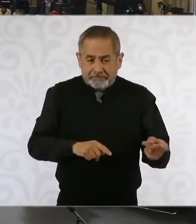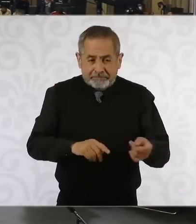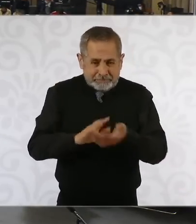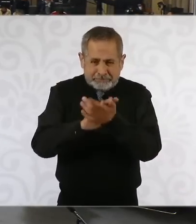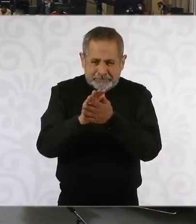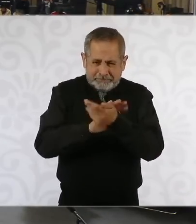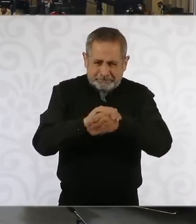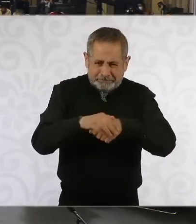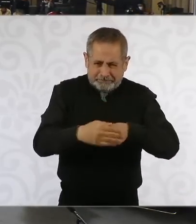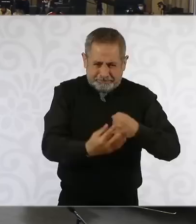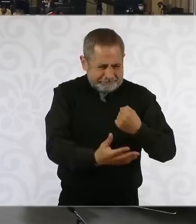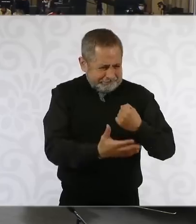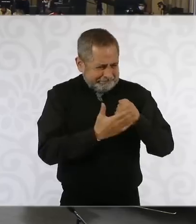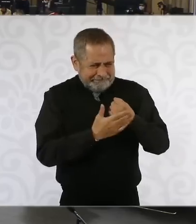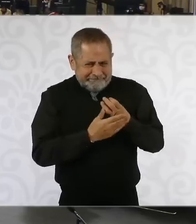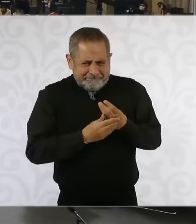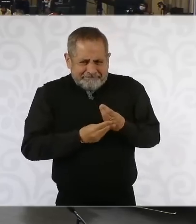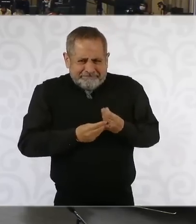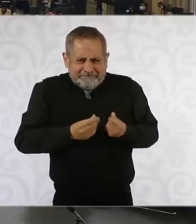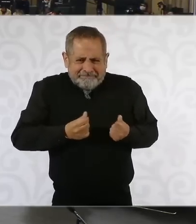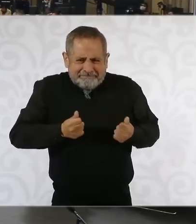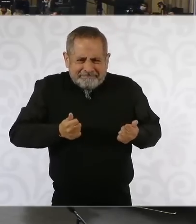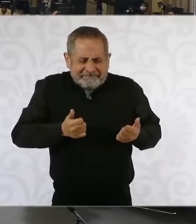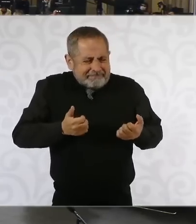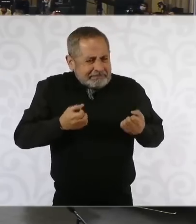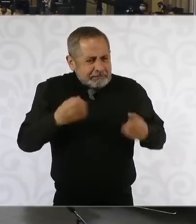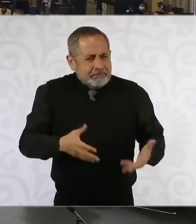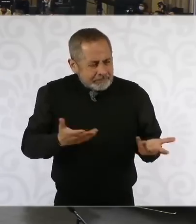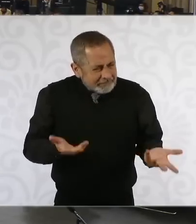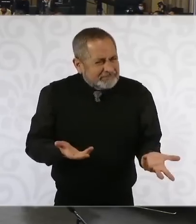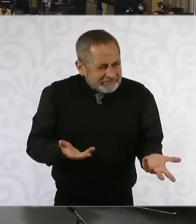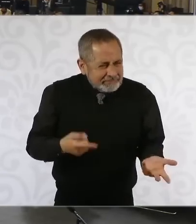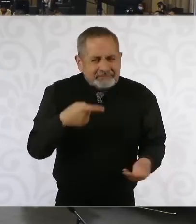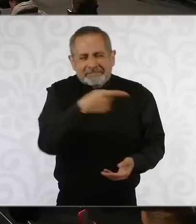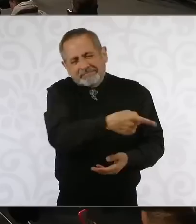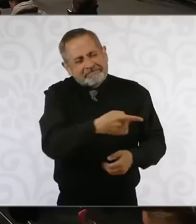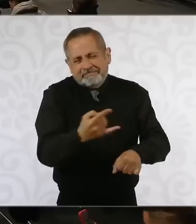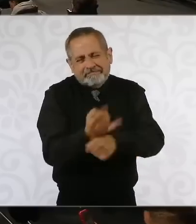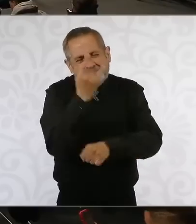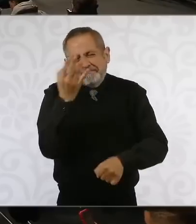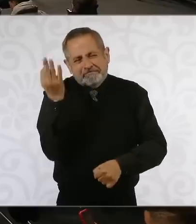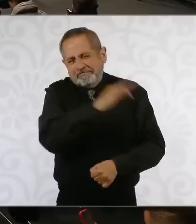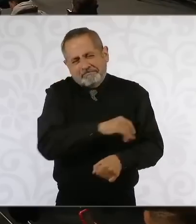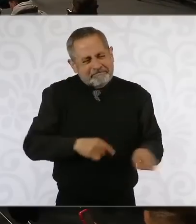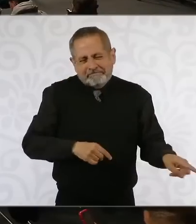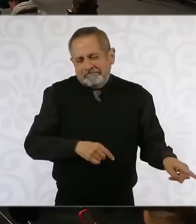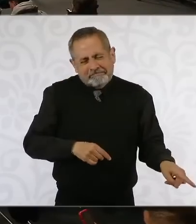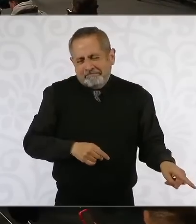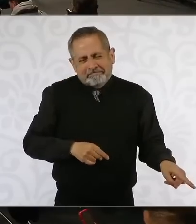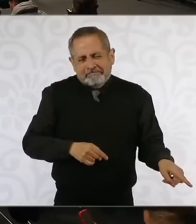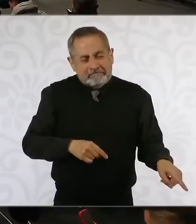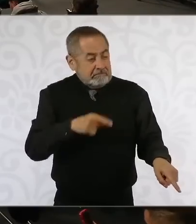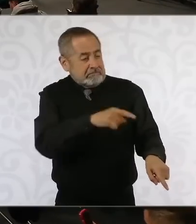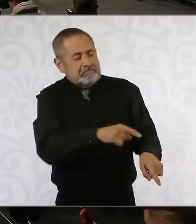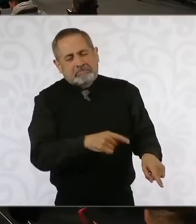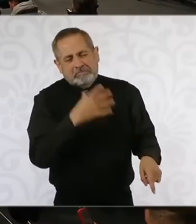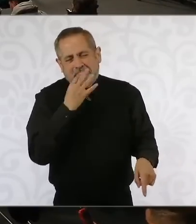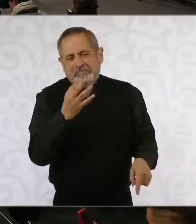realmente eh eh es este tomar dijera un un tema muy delicado como es la elaboración de de un de